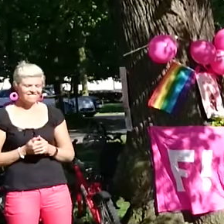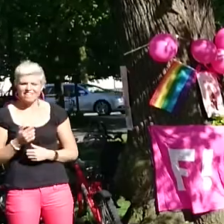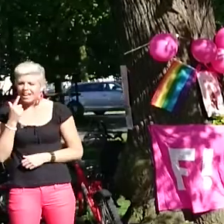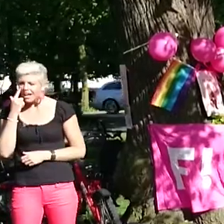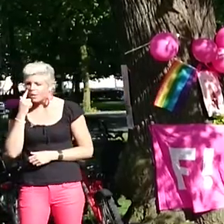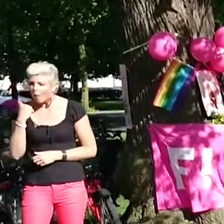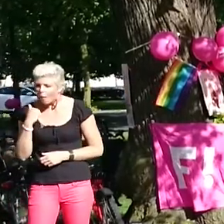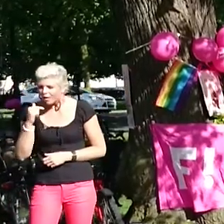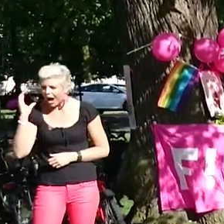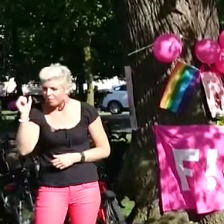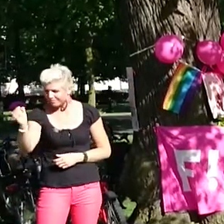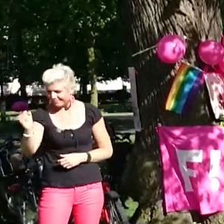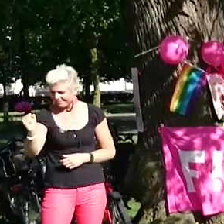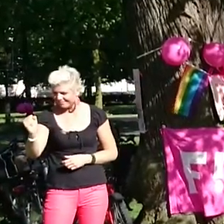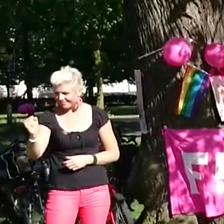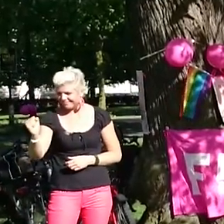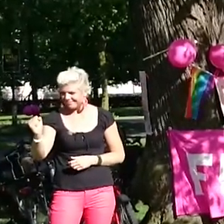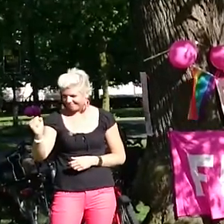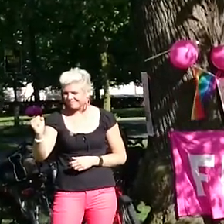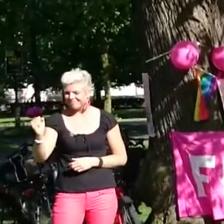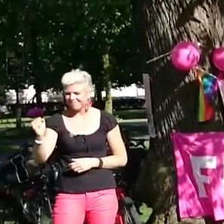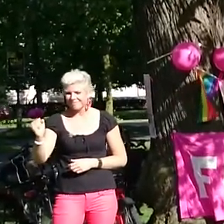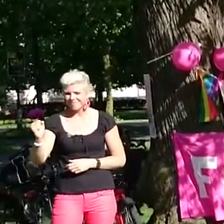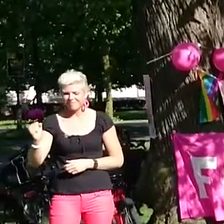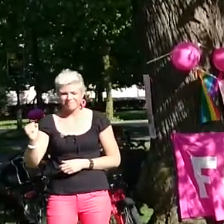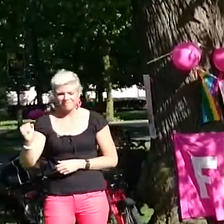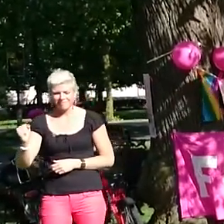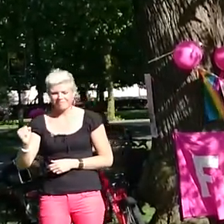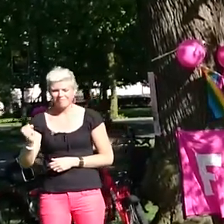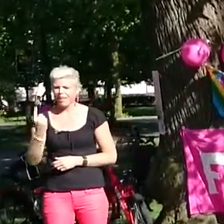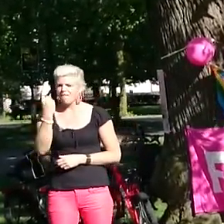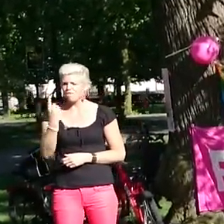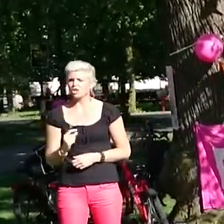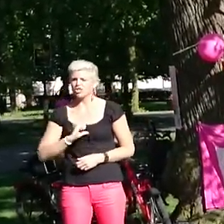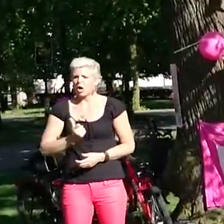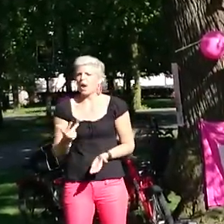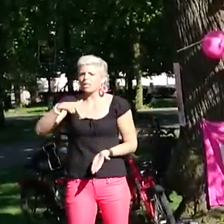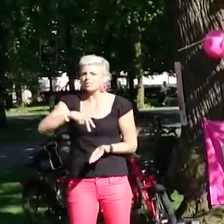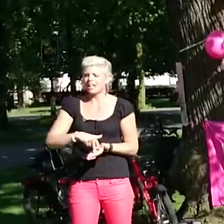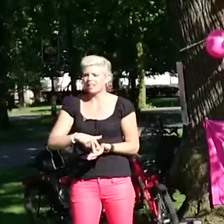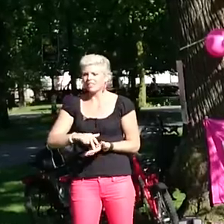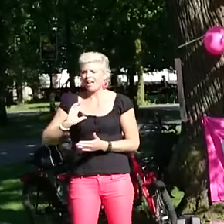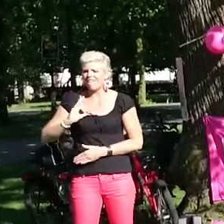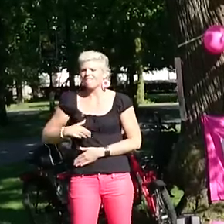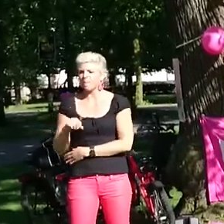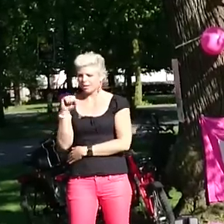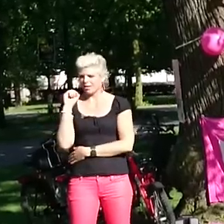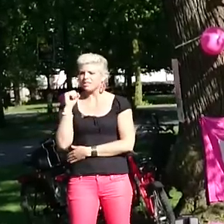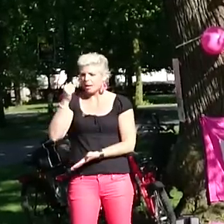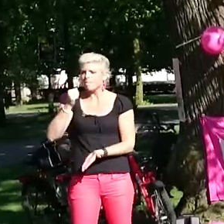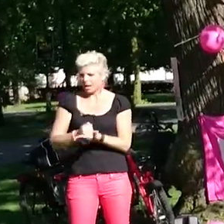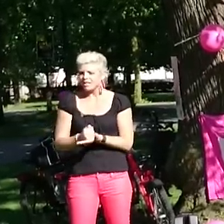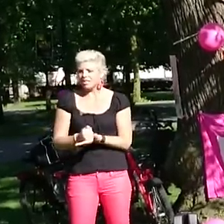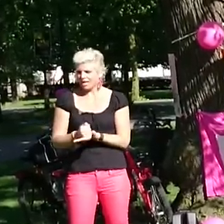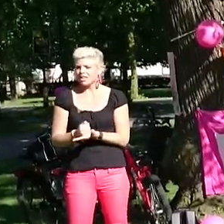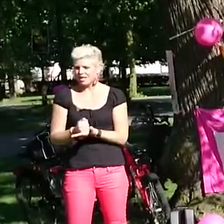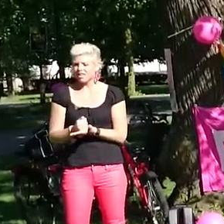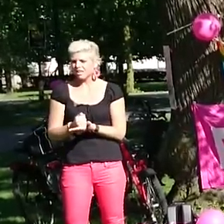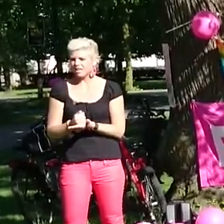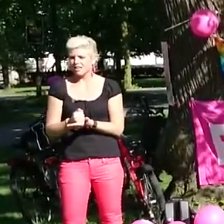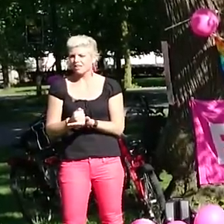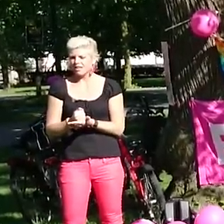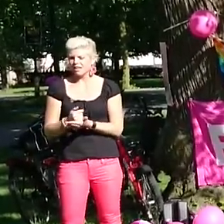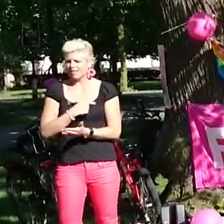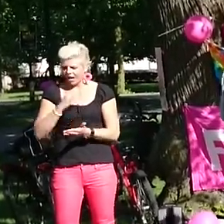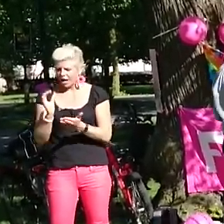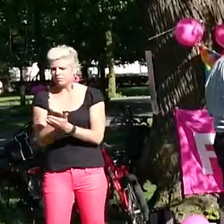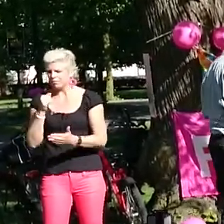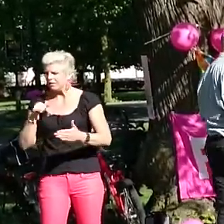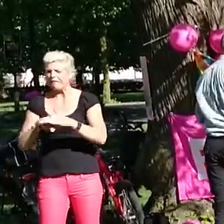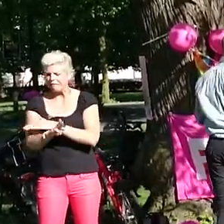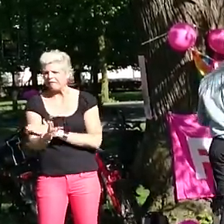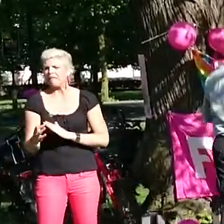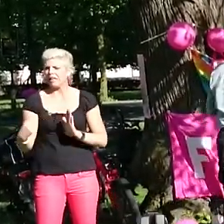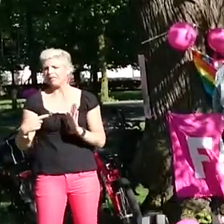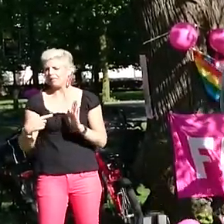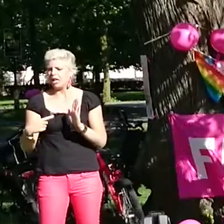Igår gjorde vi det. Vi är det första självständiga feministiska partiet som någonsin har kommit in i en lagstiftande församling.